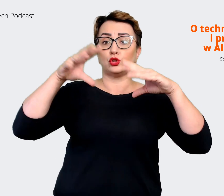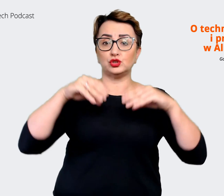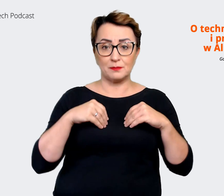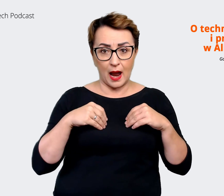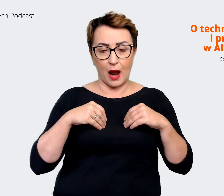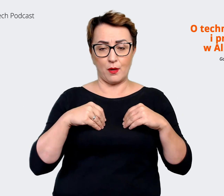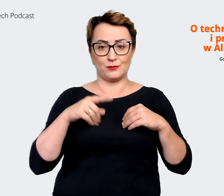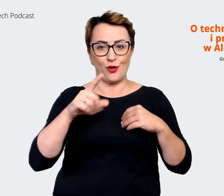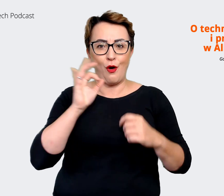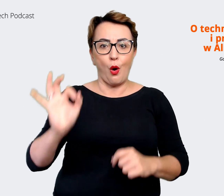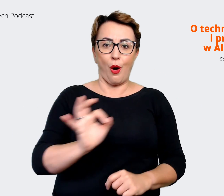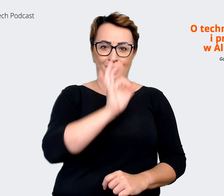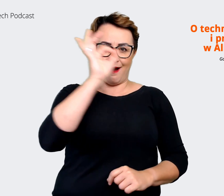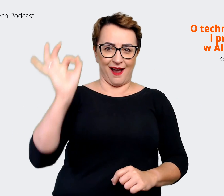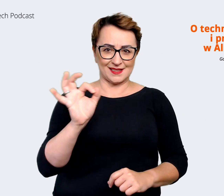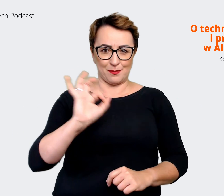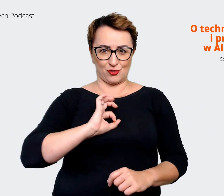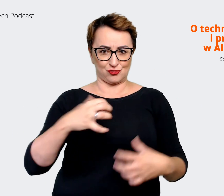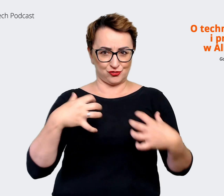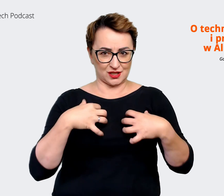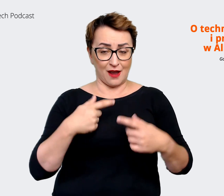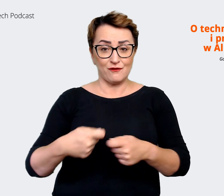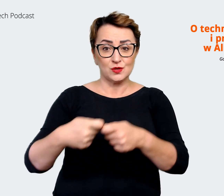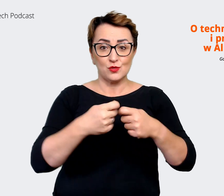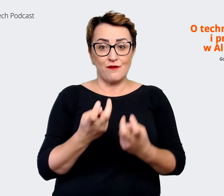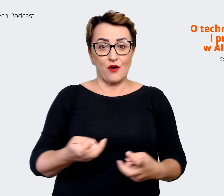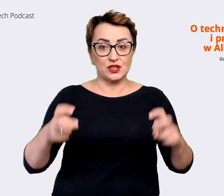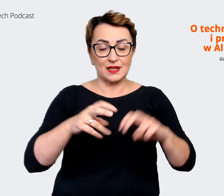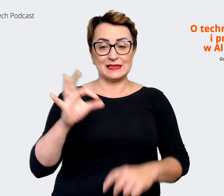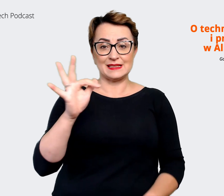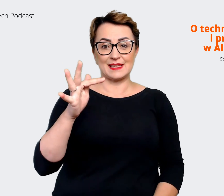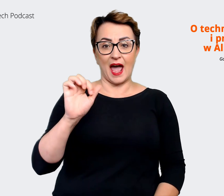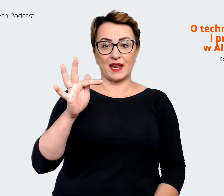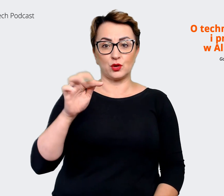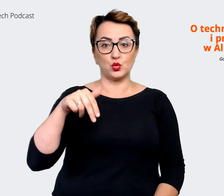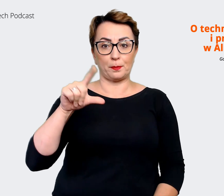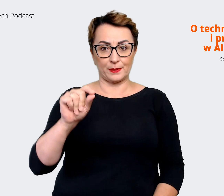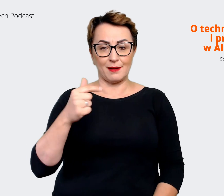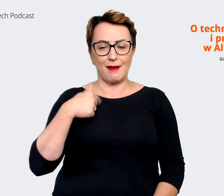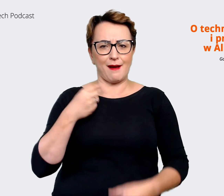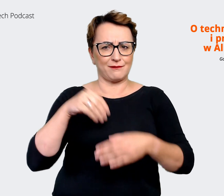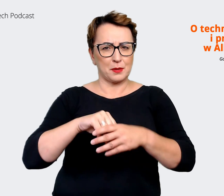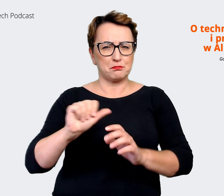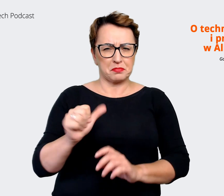uważam okazję życia współtworzenia startupu, gdzie byłem jednym z pierwszych pracowników,